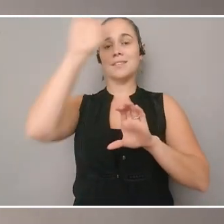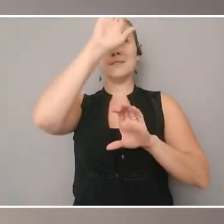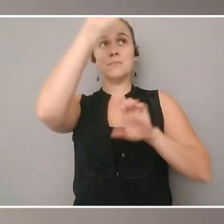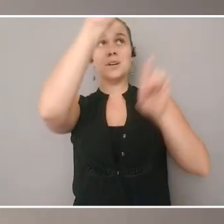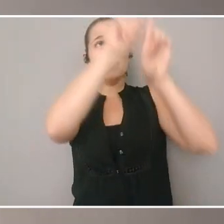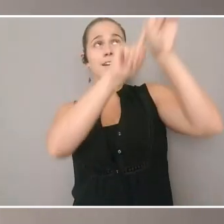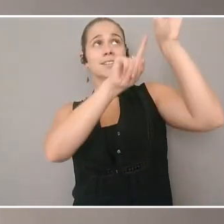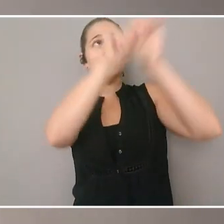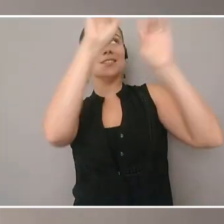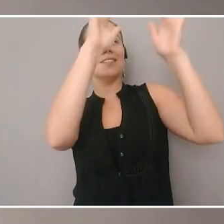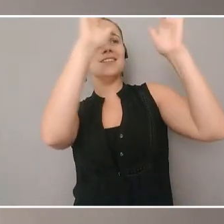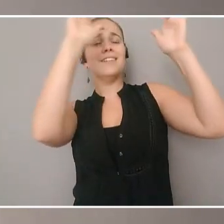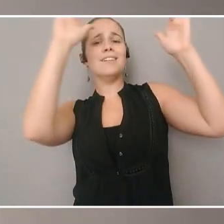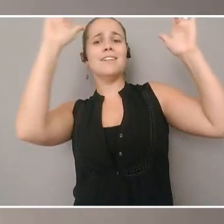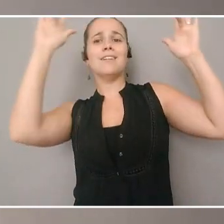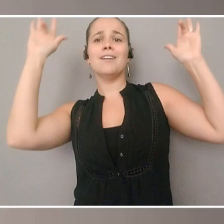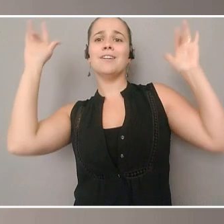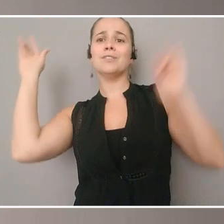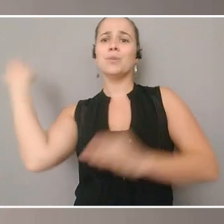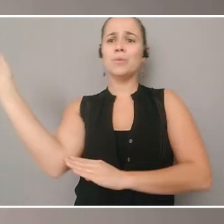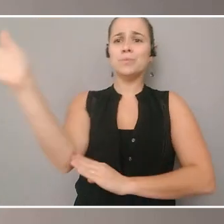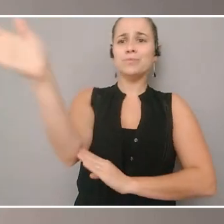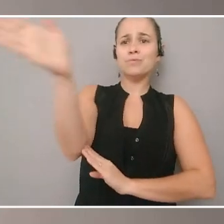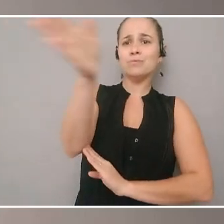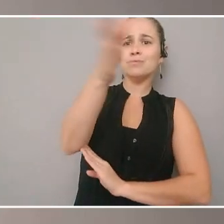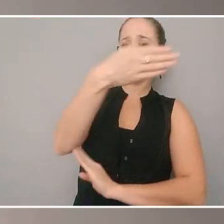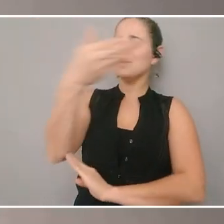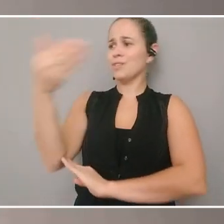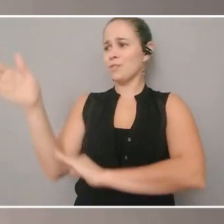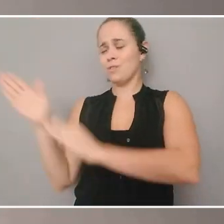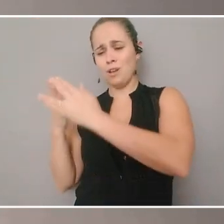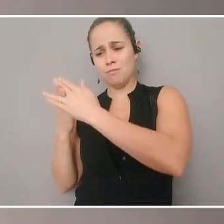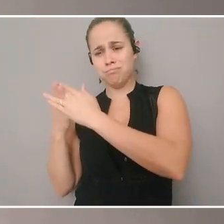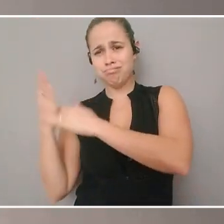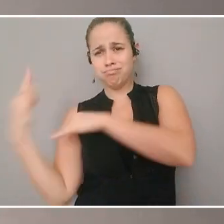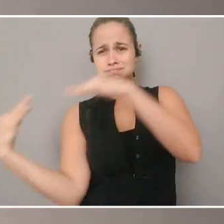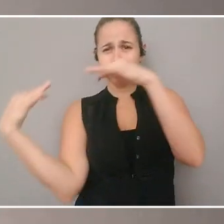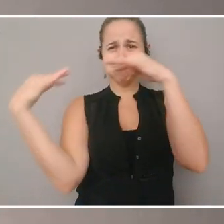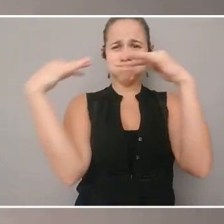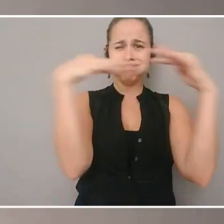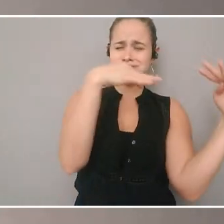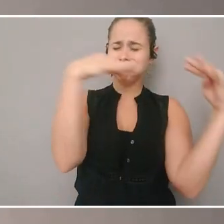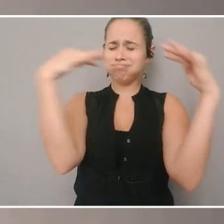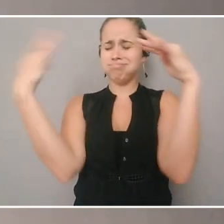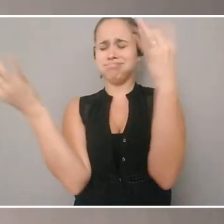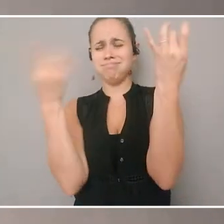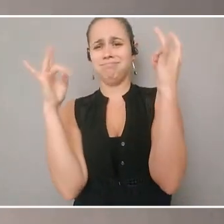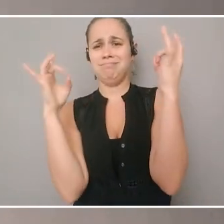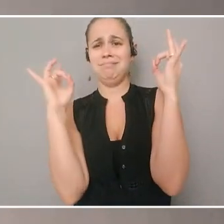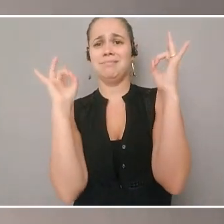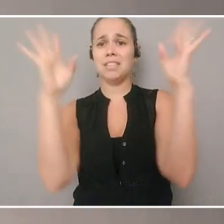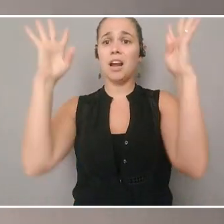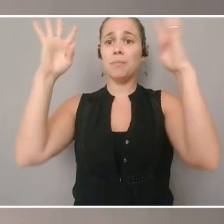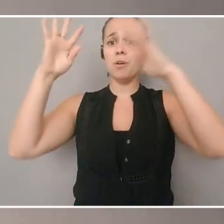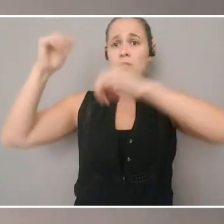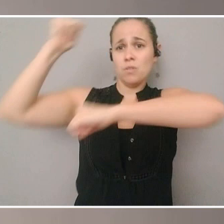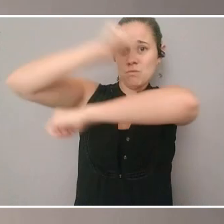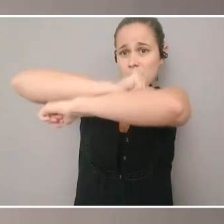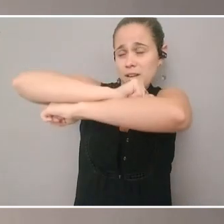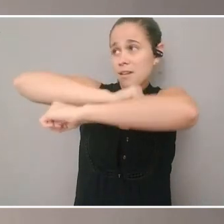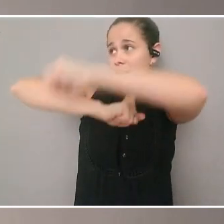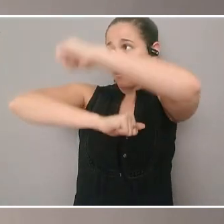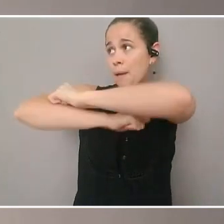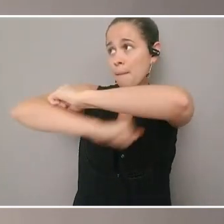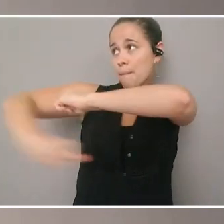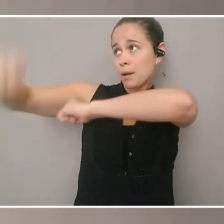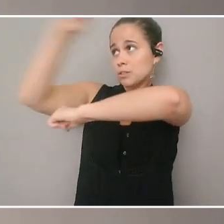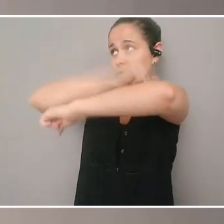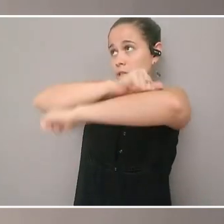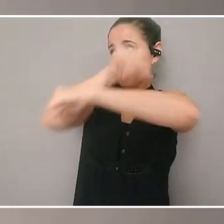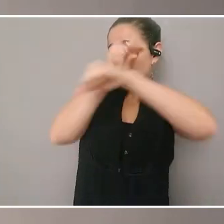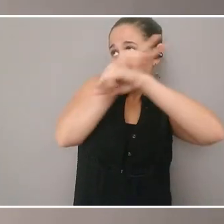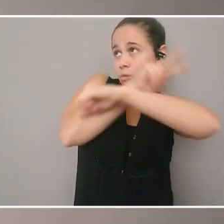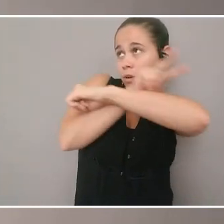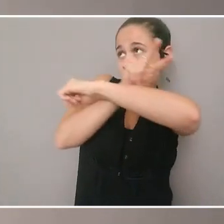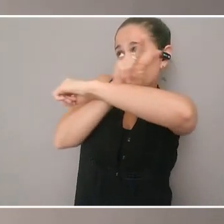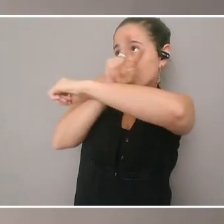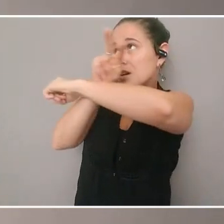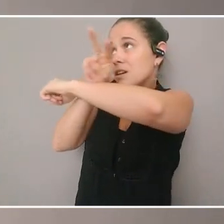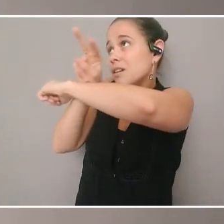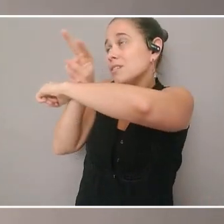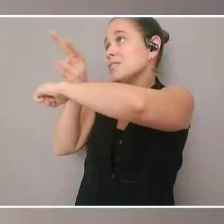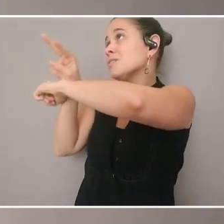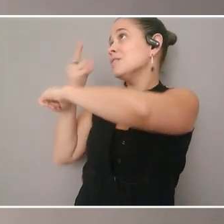estrellas brillantes a través de la lucha peligrosa